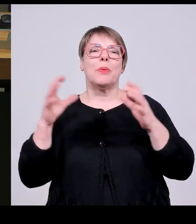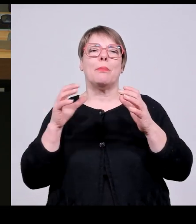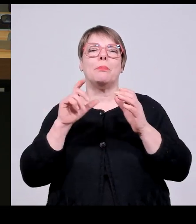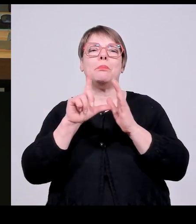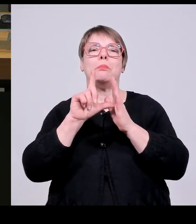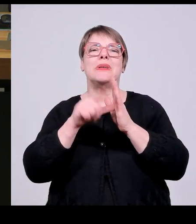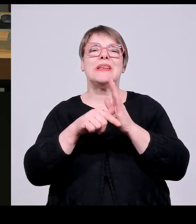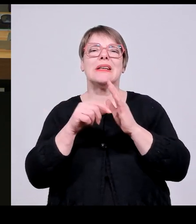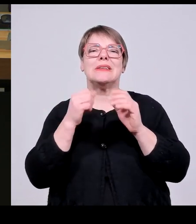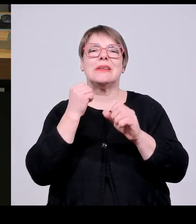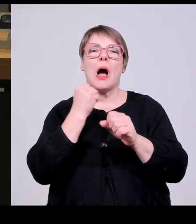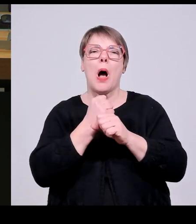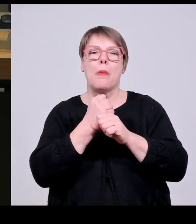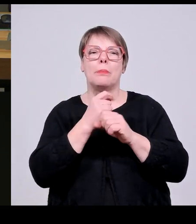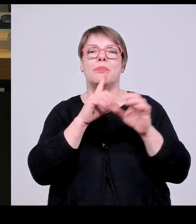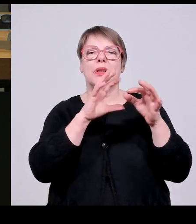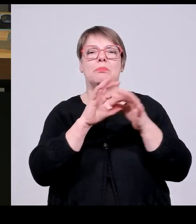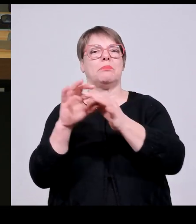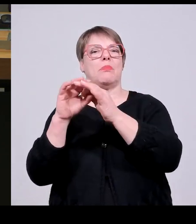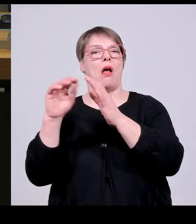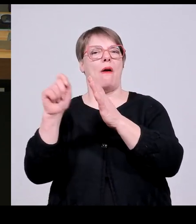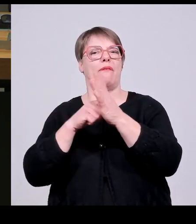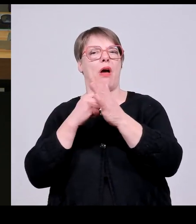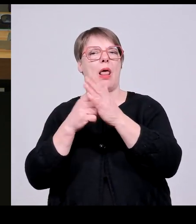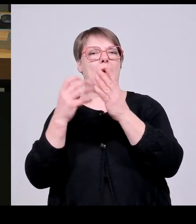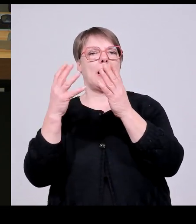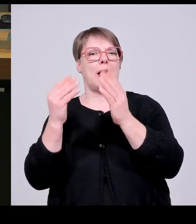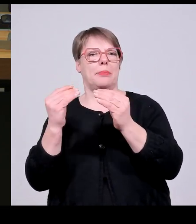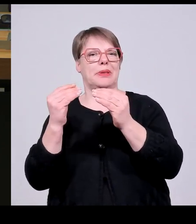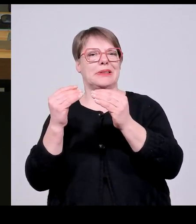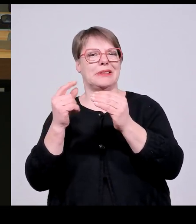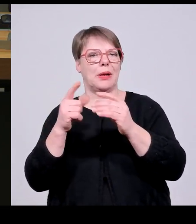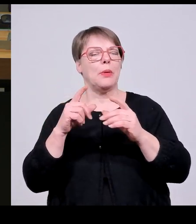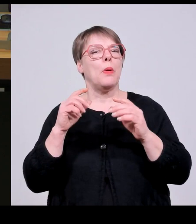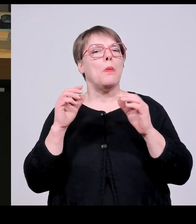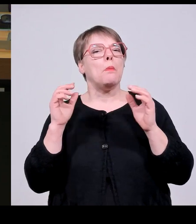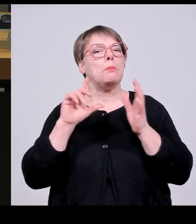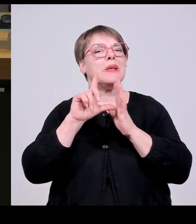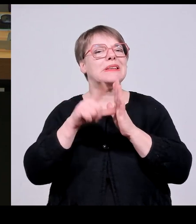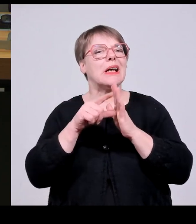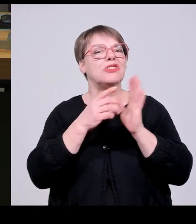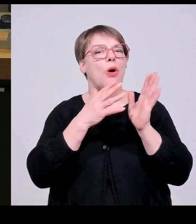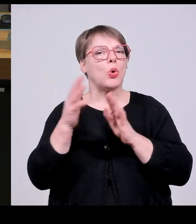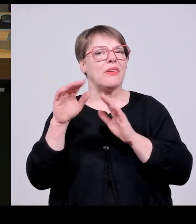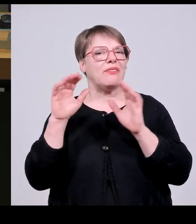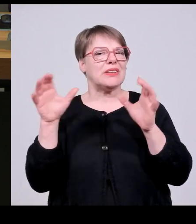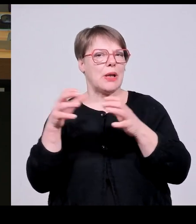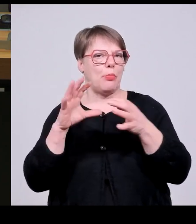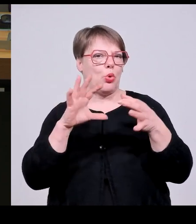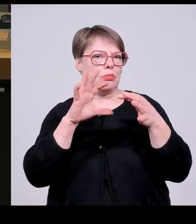Der ist bezogen auf die Bezirksamtsmitglieder übrigens sehr vergleichbar. Die vorgezogene Neuwahl muss auch mit dem